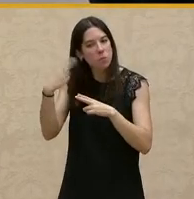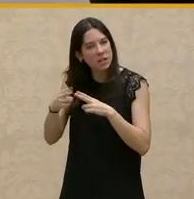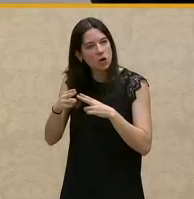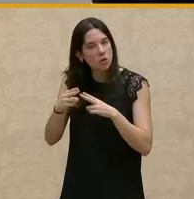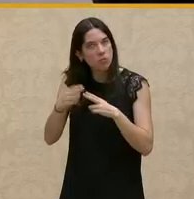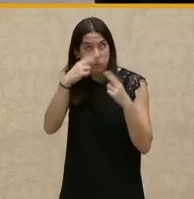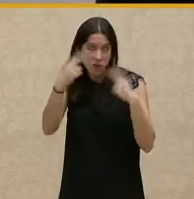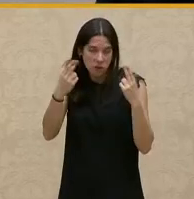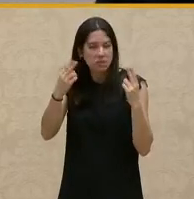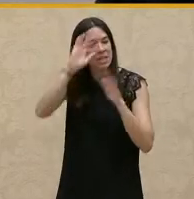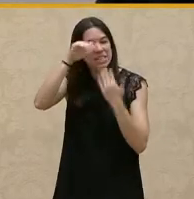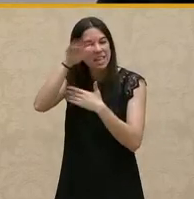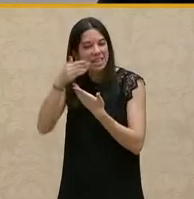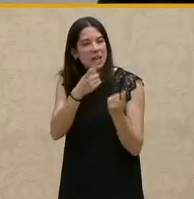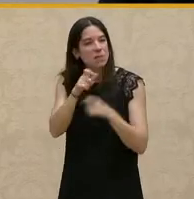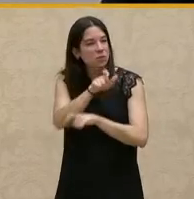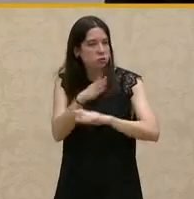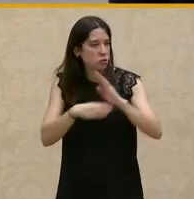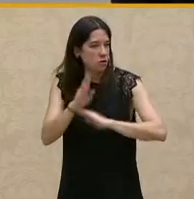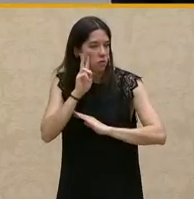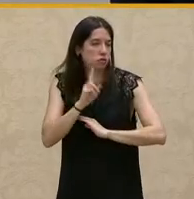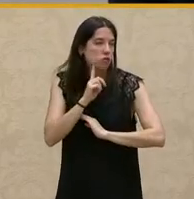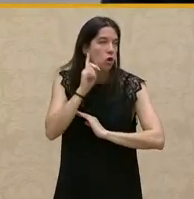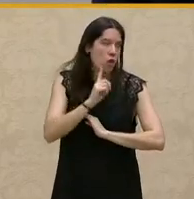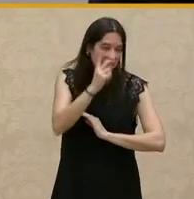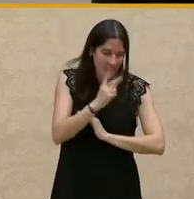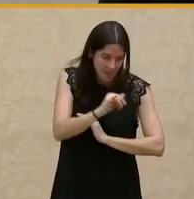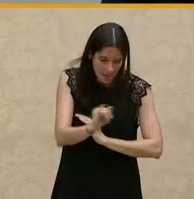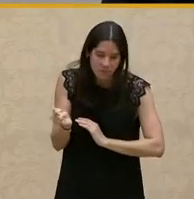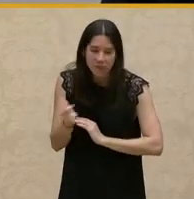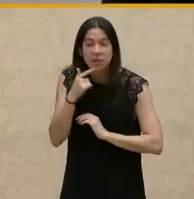necesidades de las personas con sordoceguera. Os animo a seguir luchando por su bienestar y